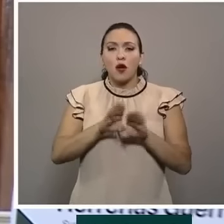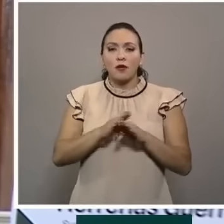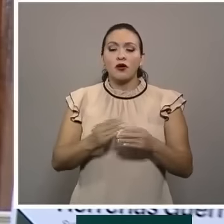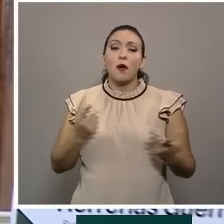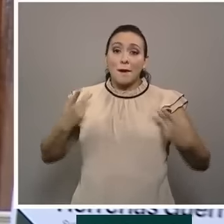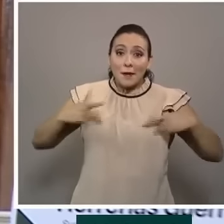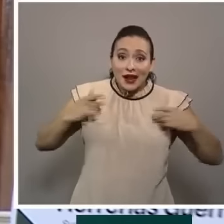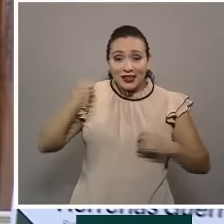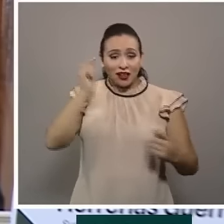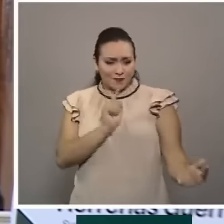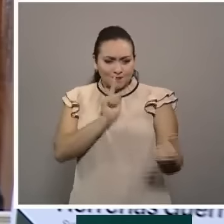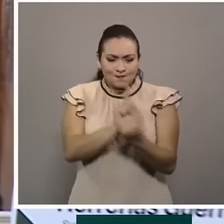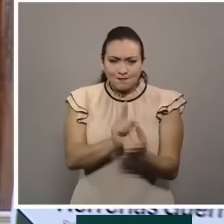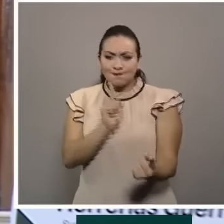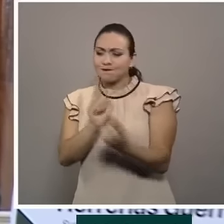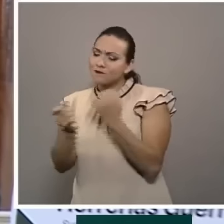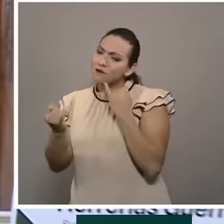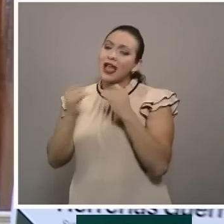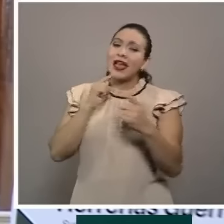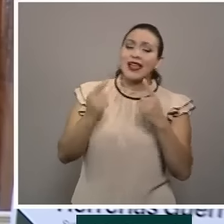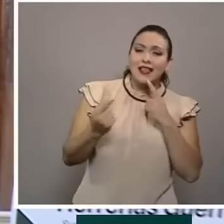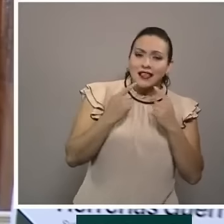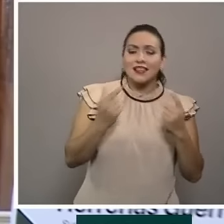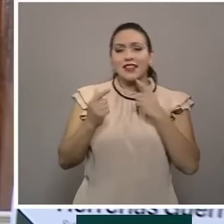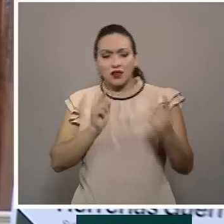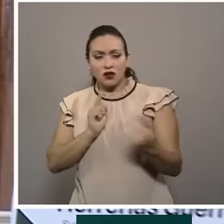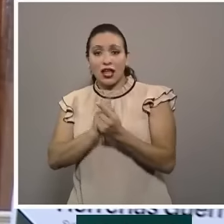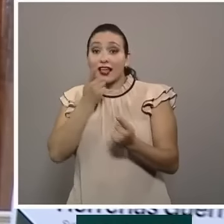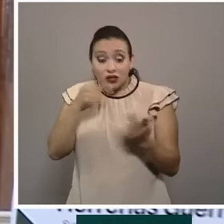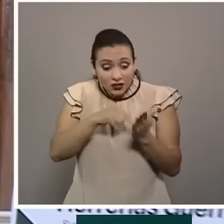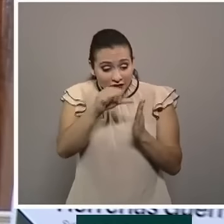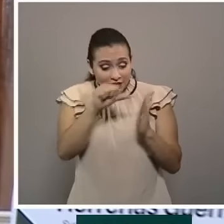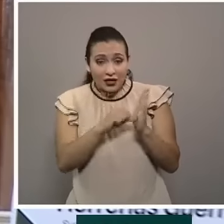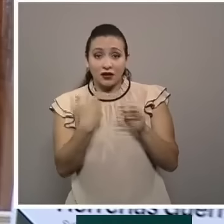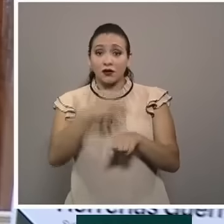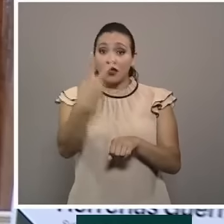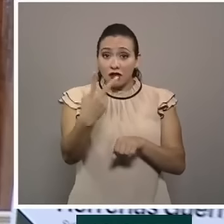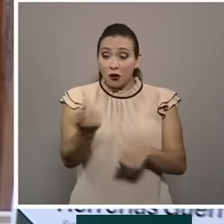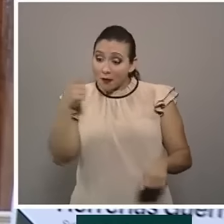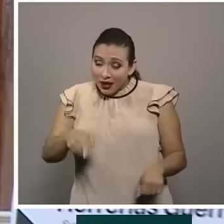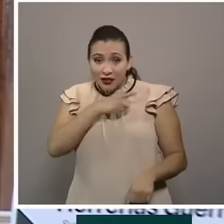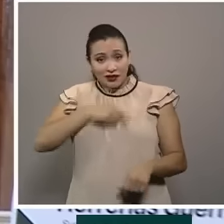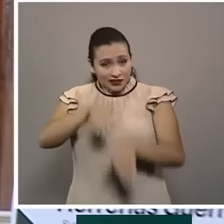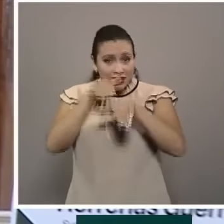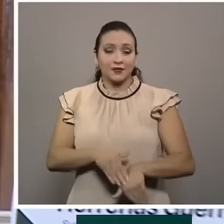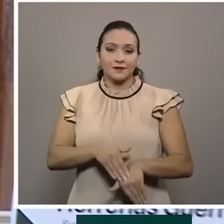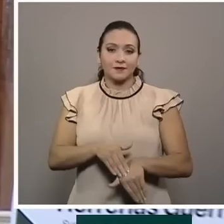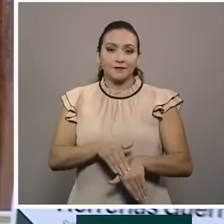afromexicanas. Así lo ordena el artículo segundo constitucional. Es el momento para dejar de ver